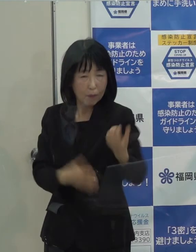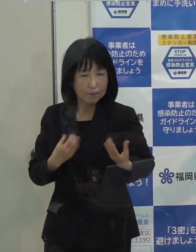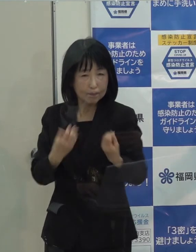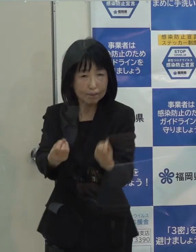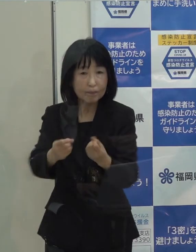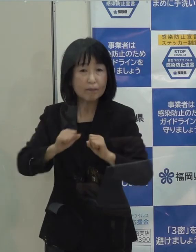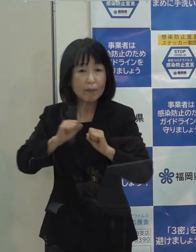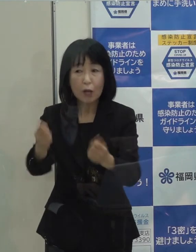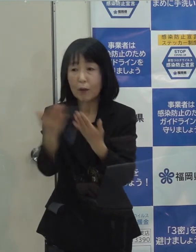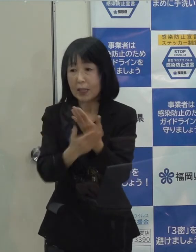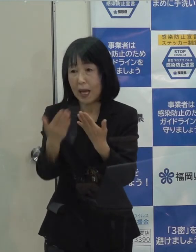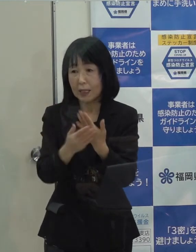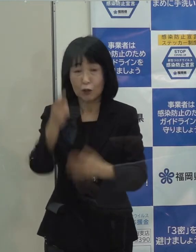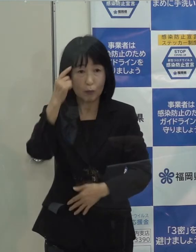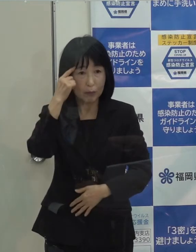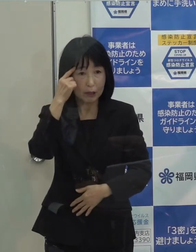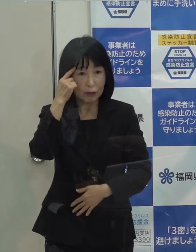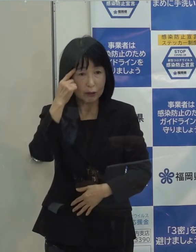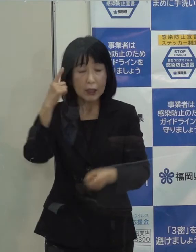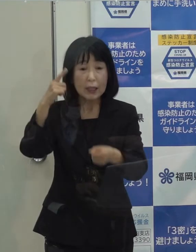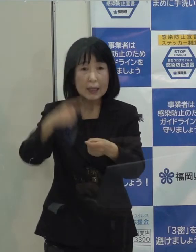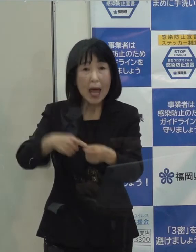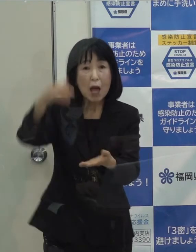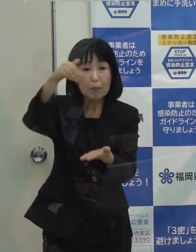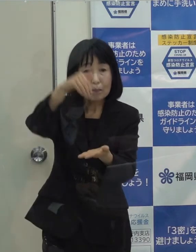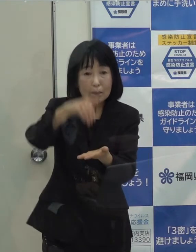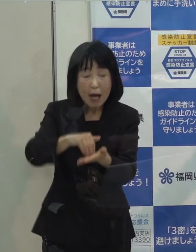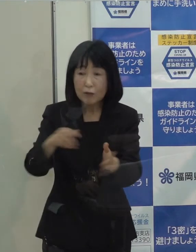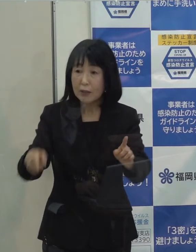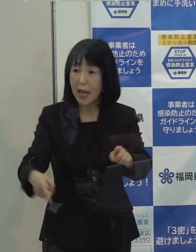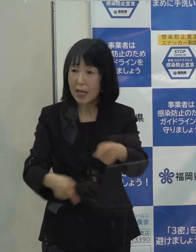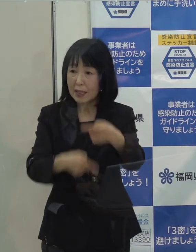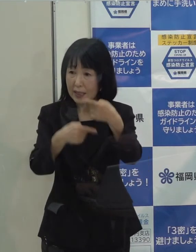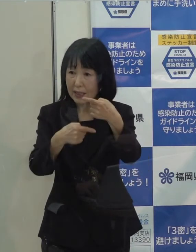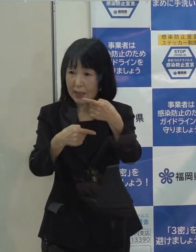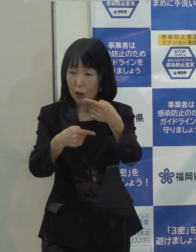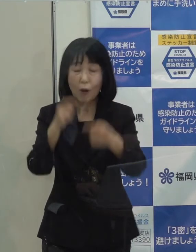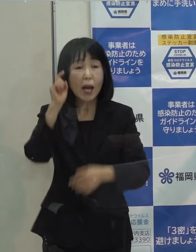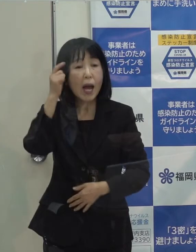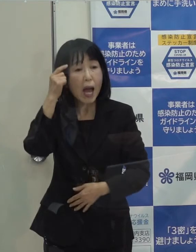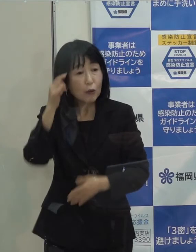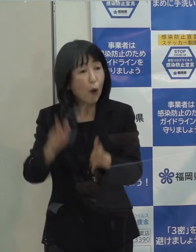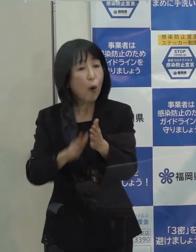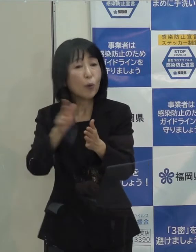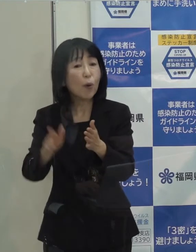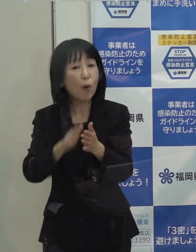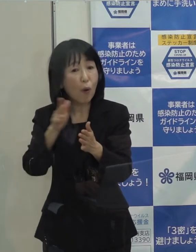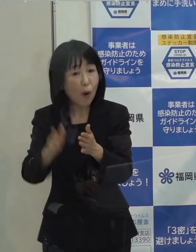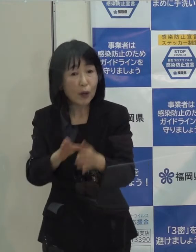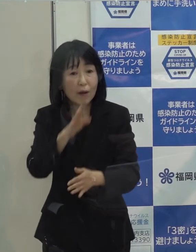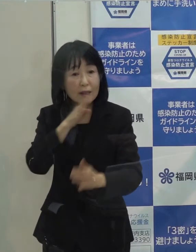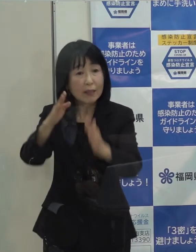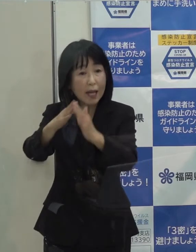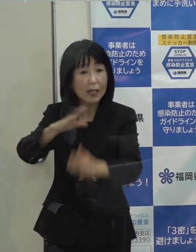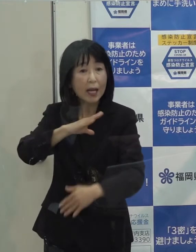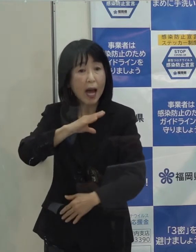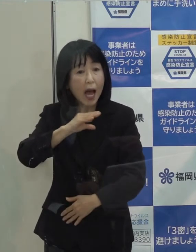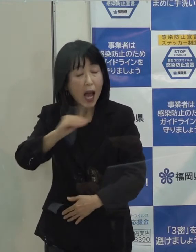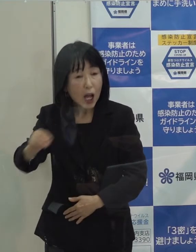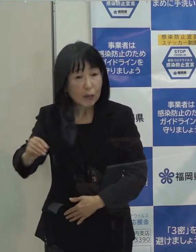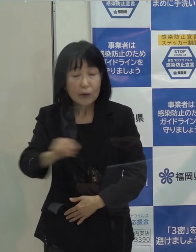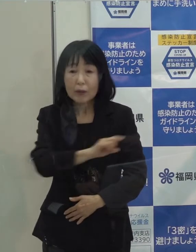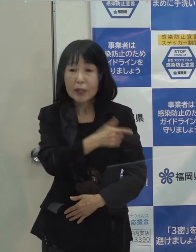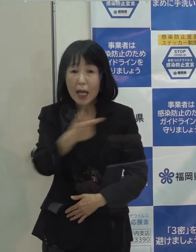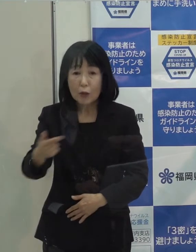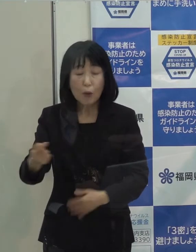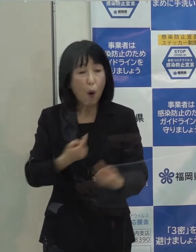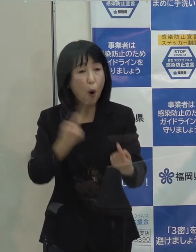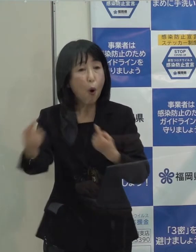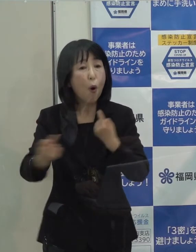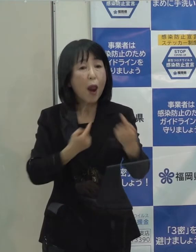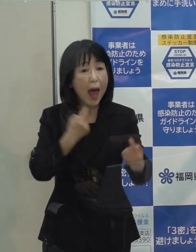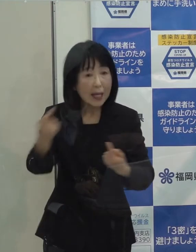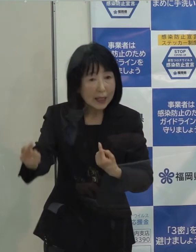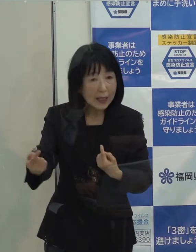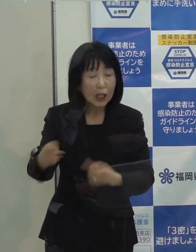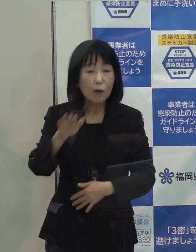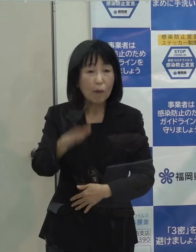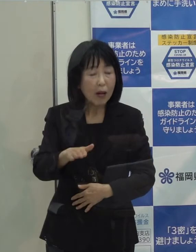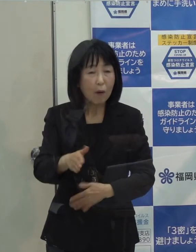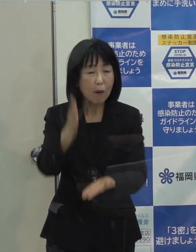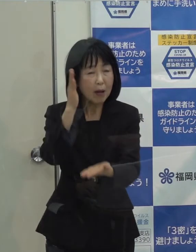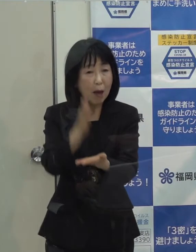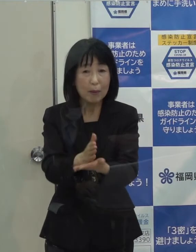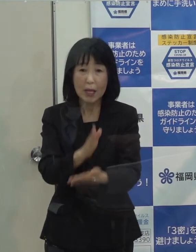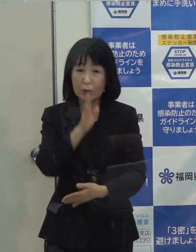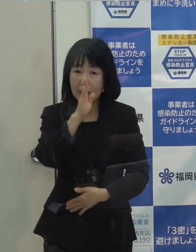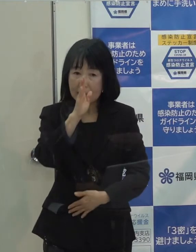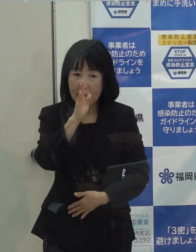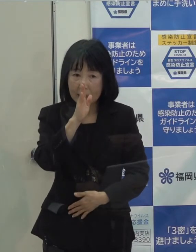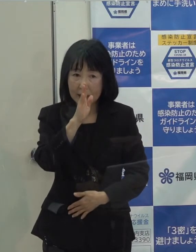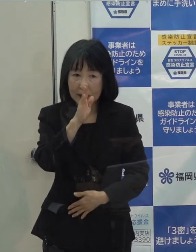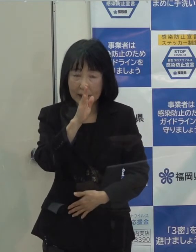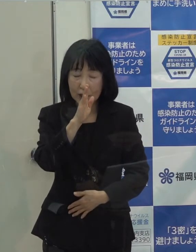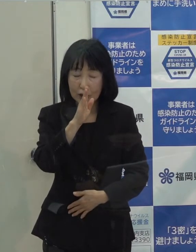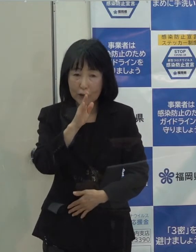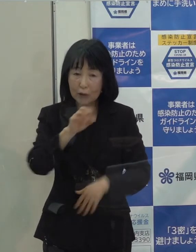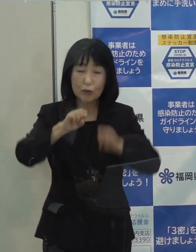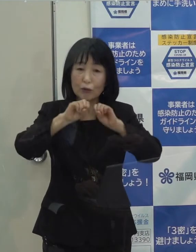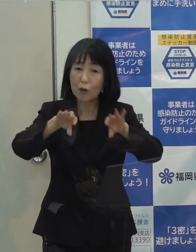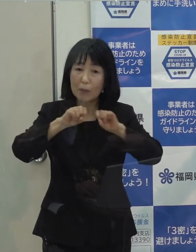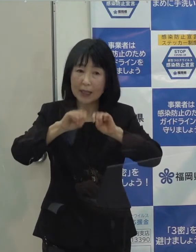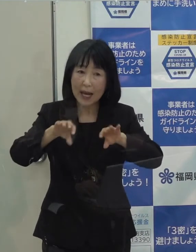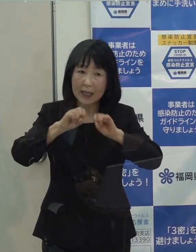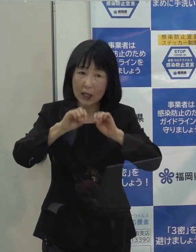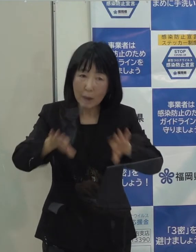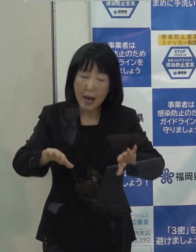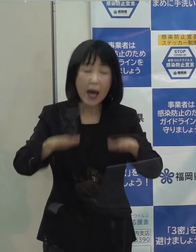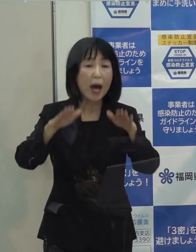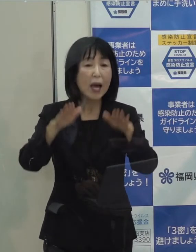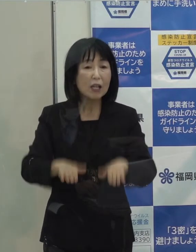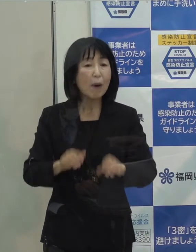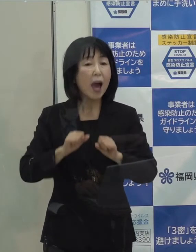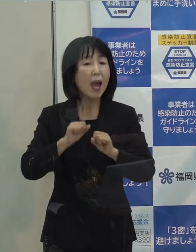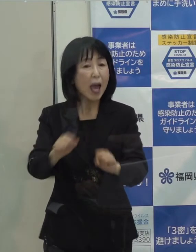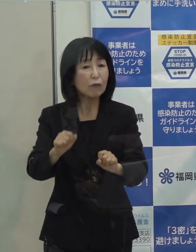それから 年末年始ということで言えば 旅行や帰省の往来については一律にこれを自粛してくださいという呼びかけを今のところ行う考えはありませんが